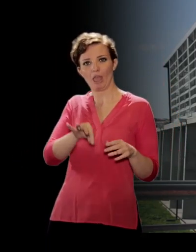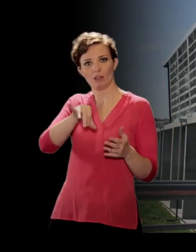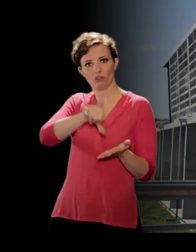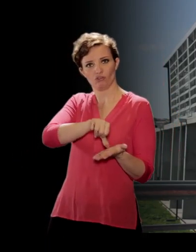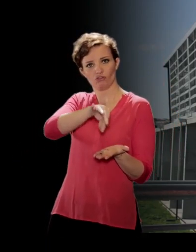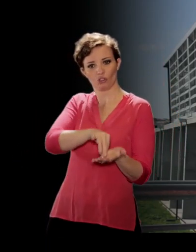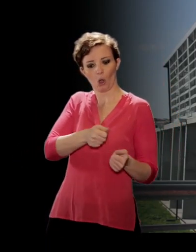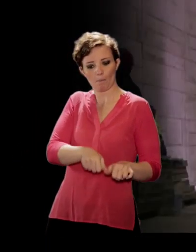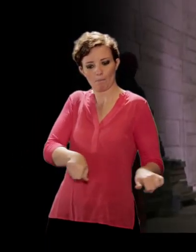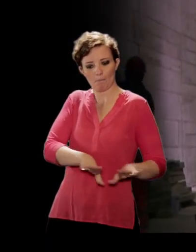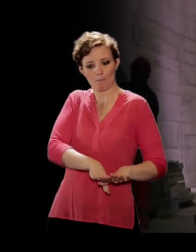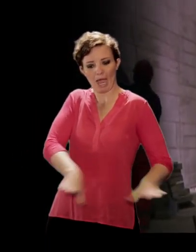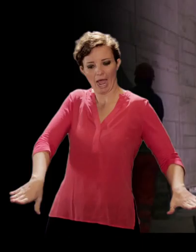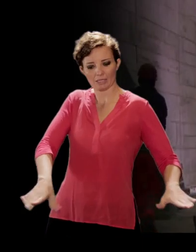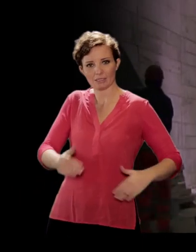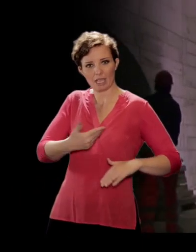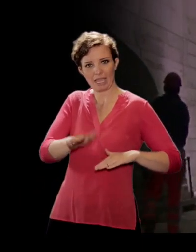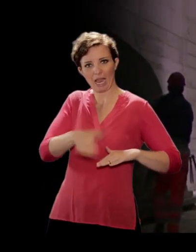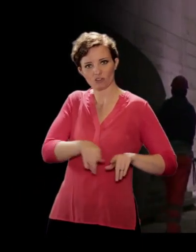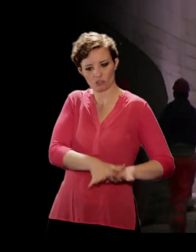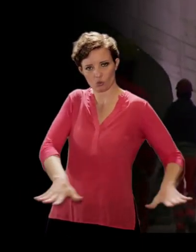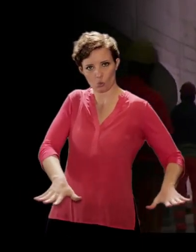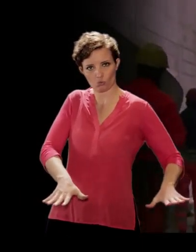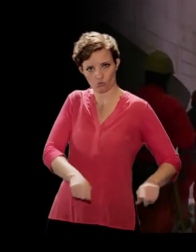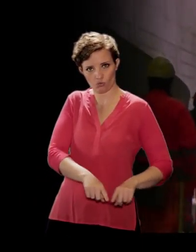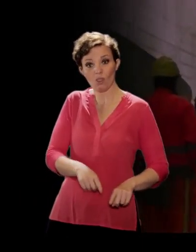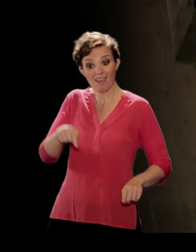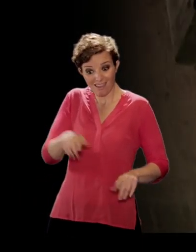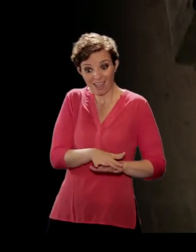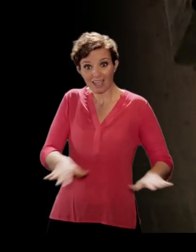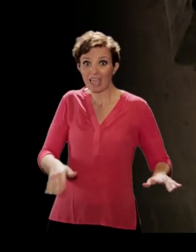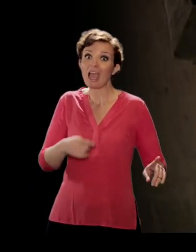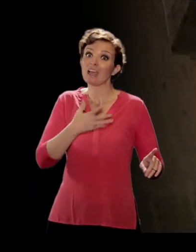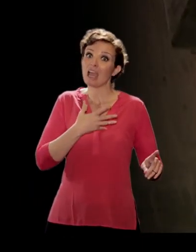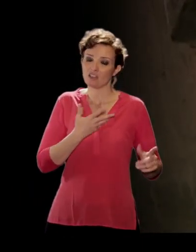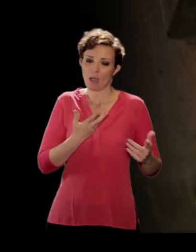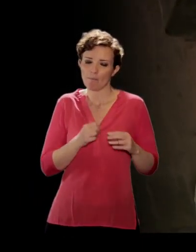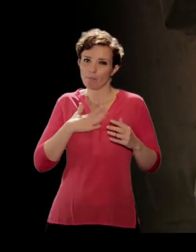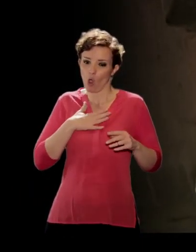ed il basamento di calcestruzzo armato. Un calcestruzzo con proprietà meccaniche molto più elevate